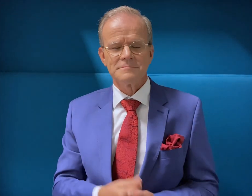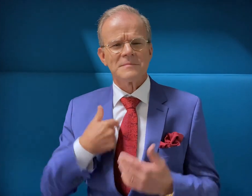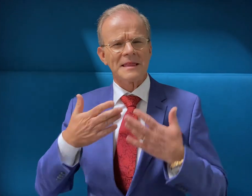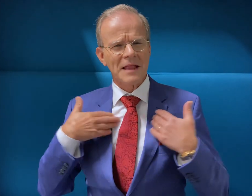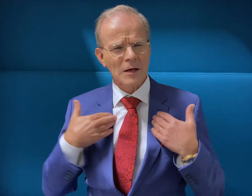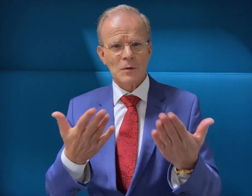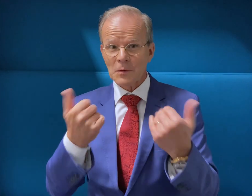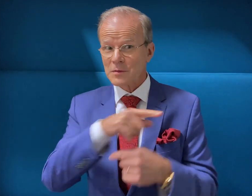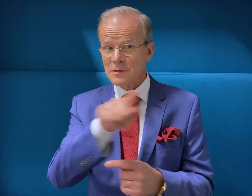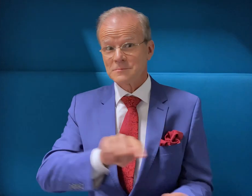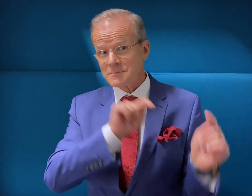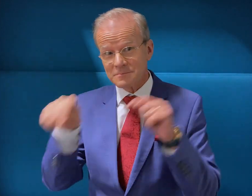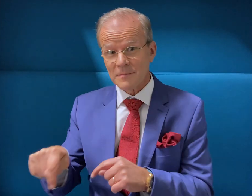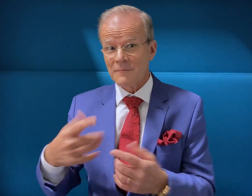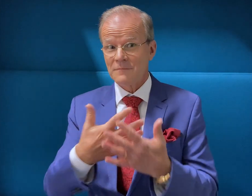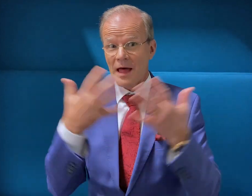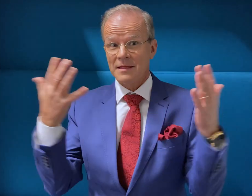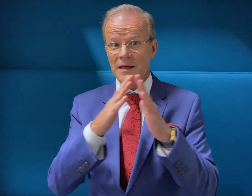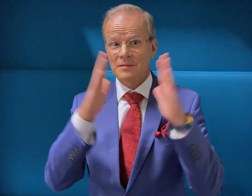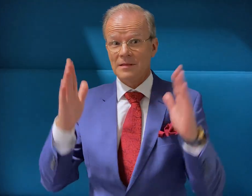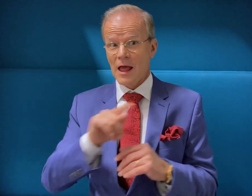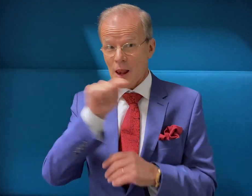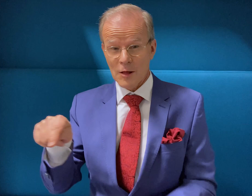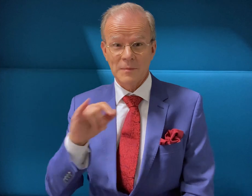On iloni kutsua teidät kaikki Valkeaan taloon -